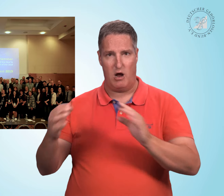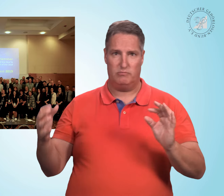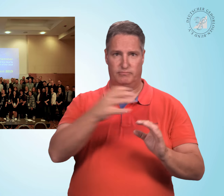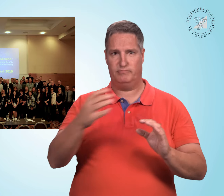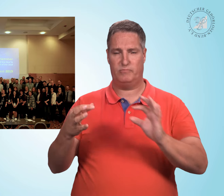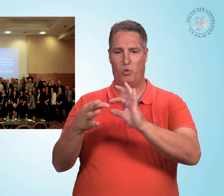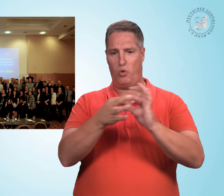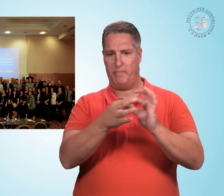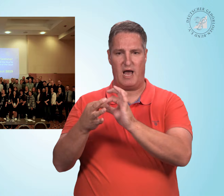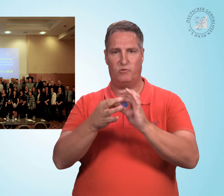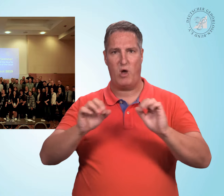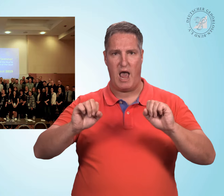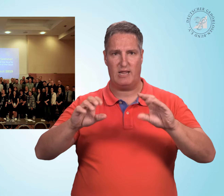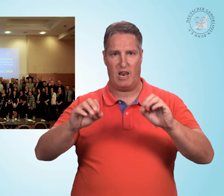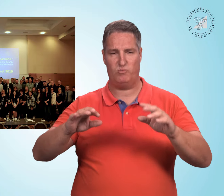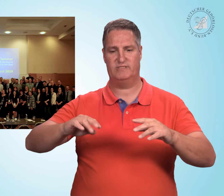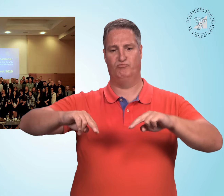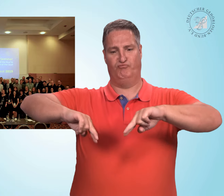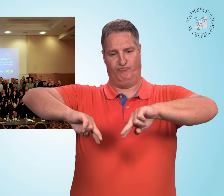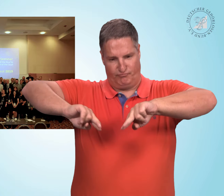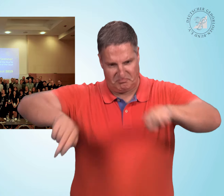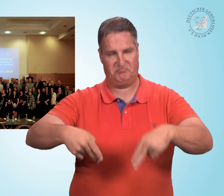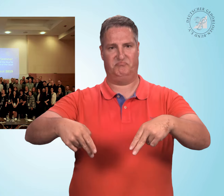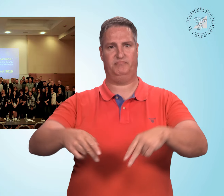haben eine Kooperations- erklärung unterzeichnet.